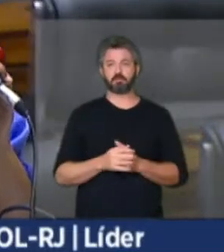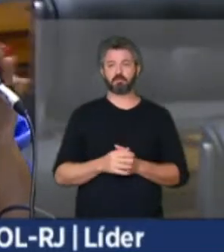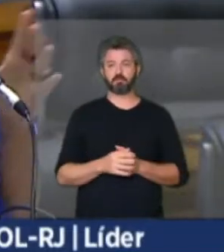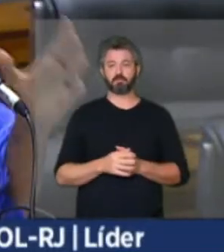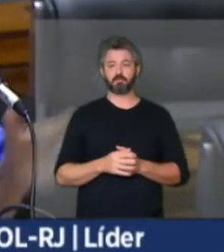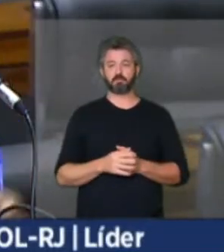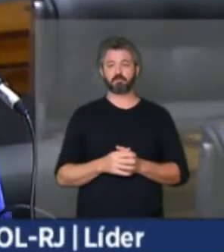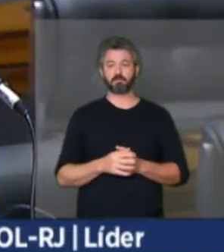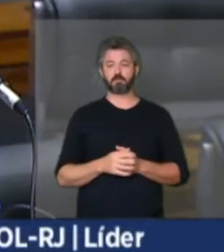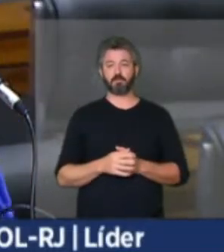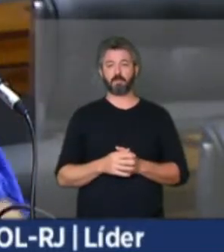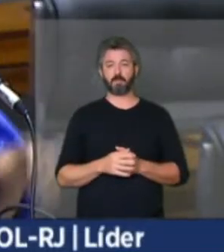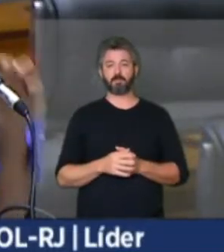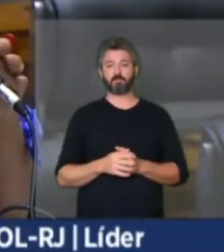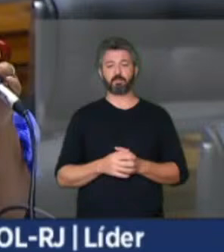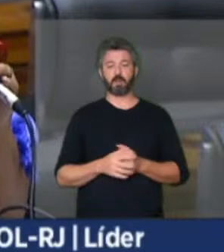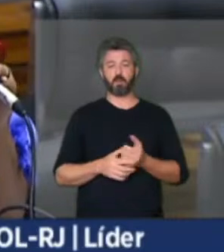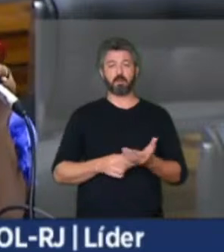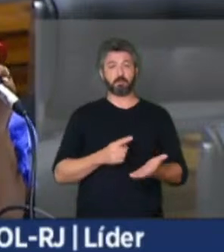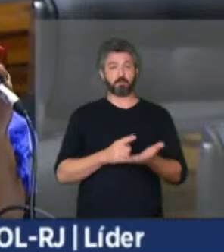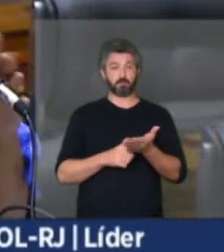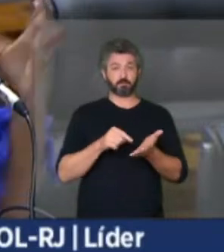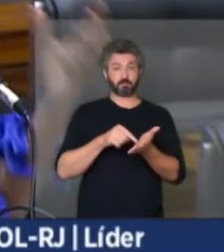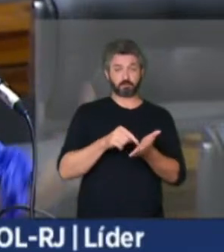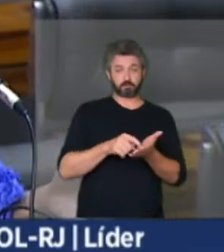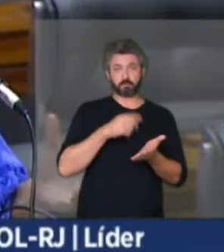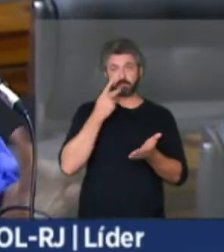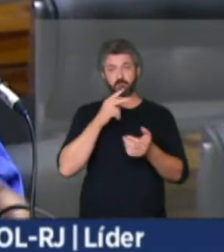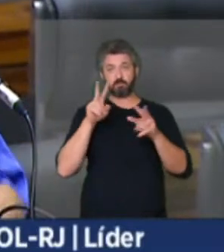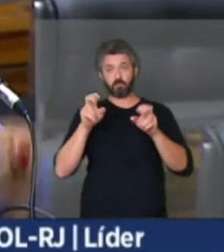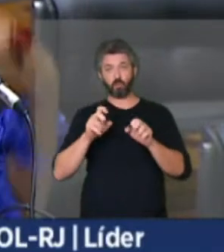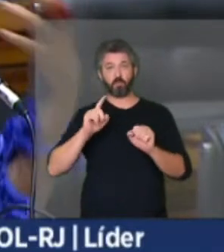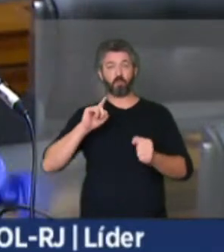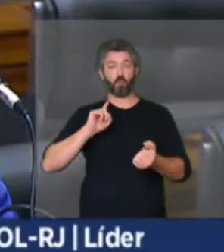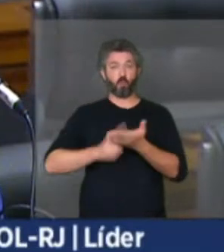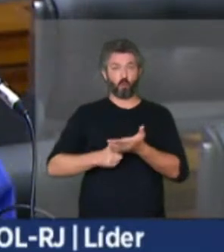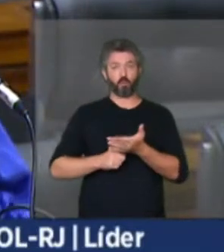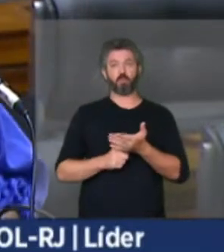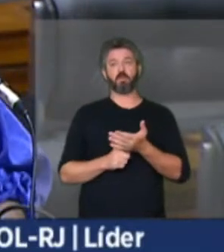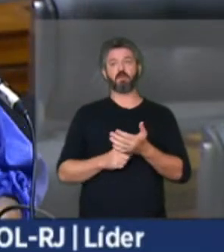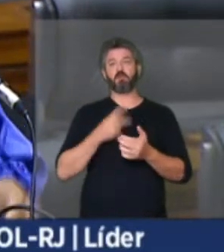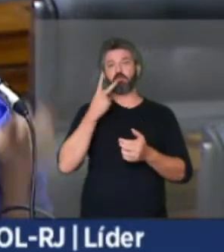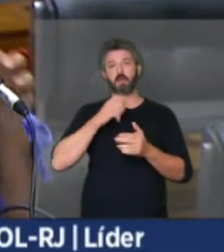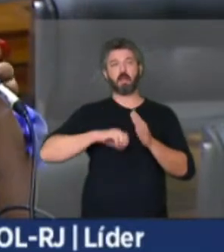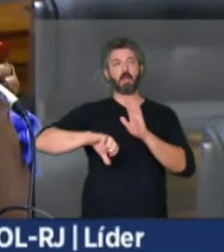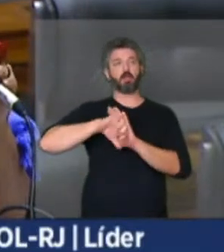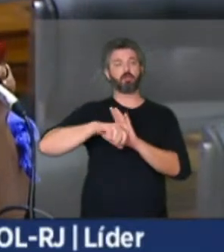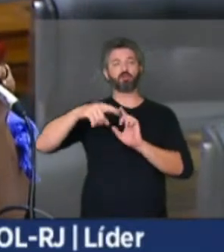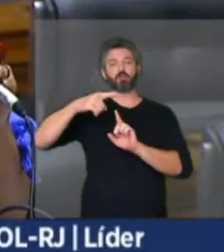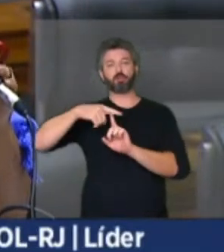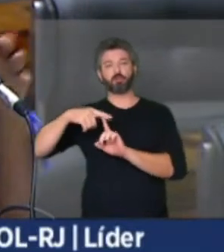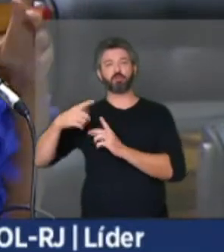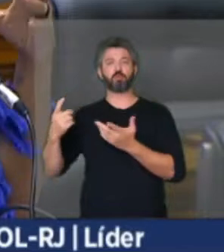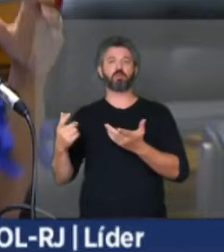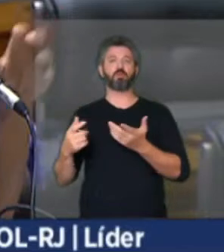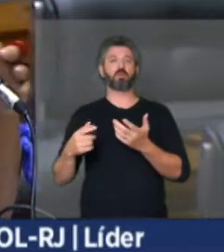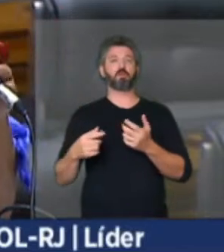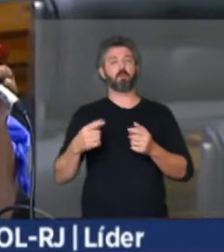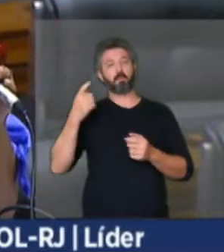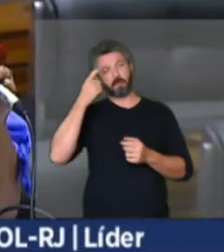PRECISAR SER SIGNATÁRIO SEM A MENOR DÚVIDA. É UMA CONVENÇÃO QUE TRATA DO COMPROMISSO DE TIPIFICAR CRIMES, DE PENSAR EM